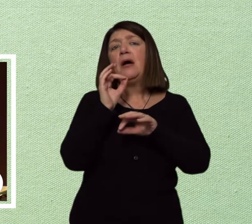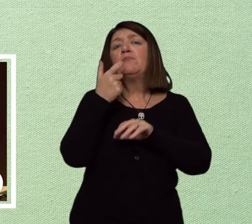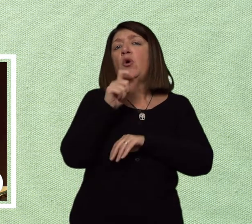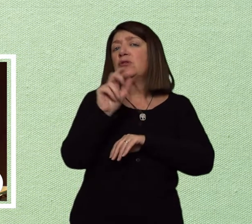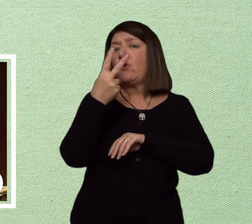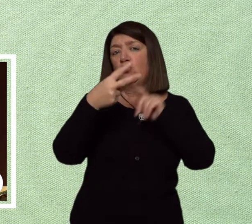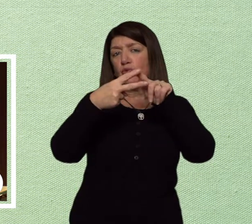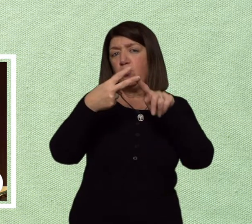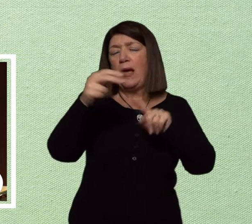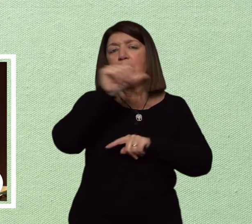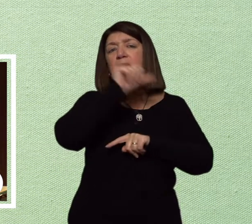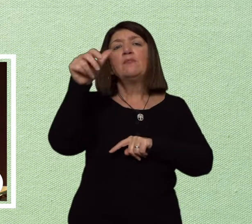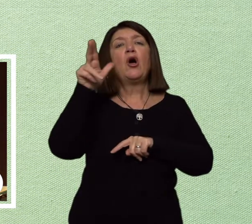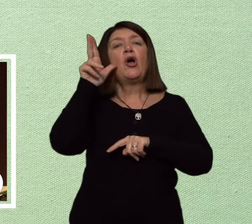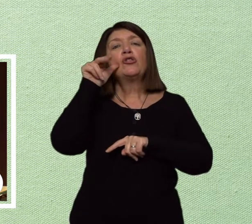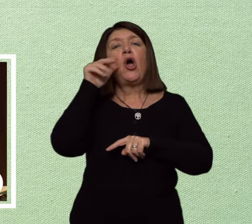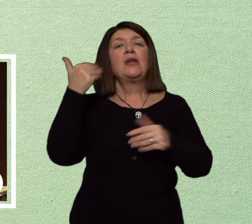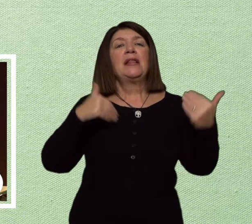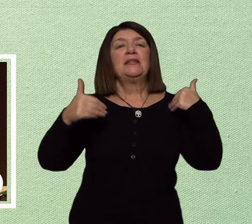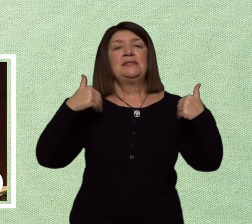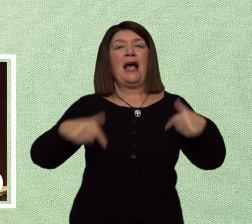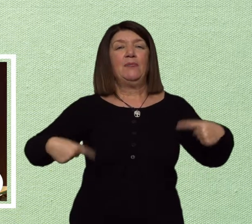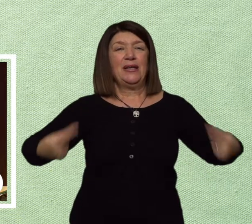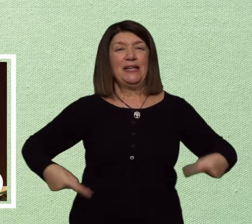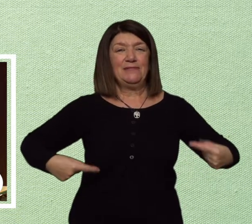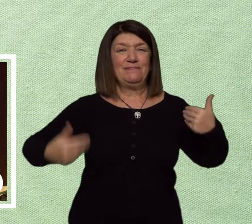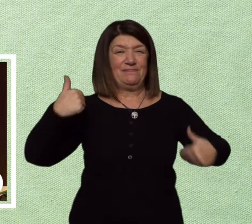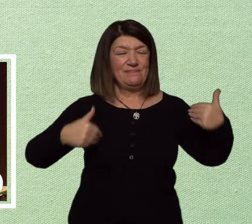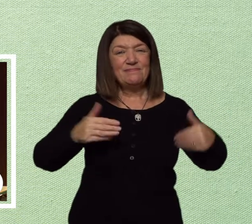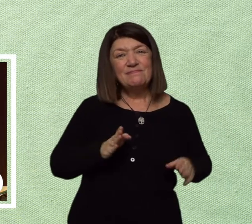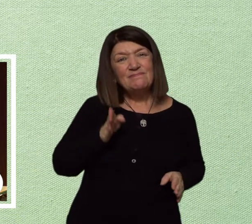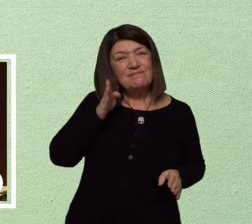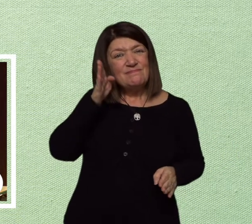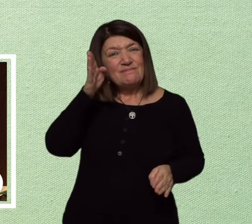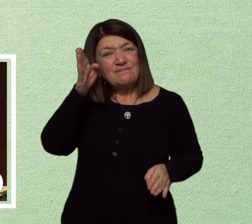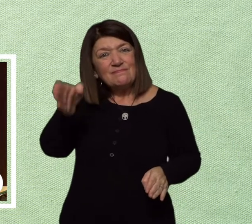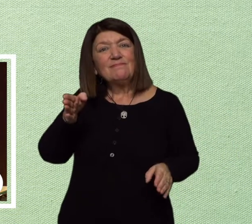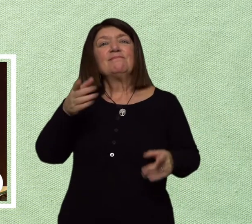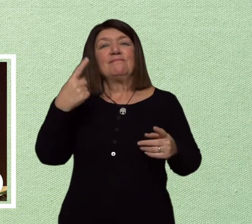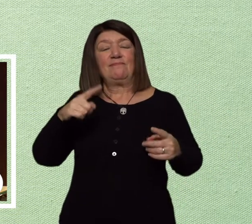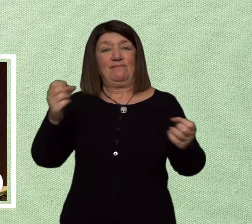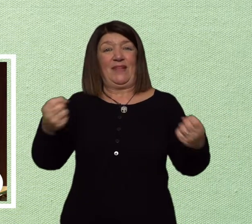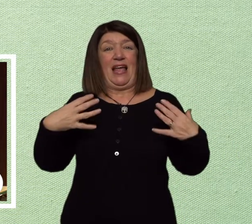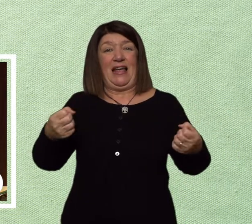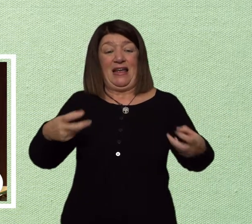di macchinari, banalmente di un sollevatore... mi immagino una persona con una ridotta mobilità, una